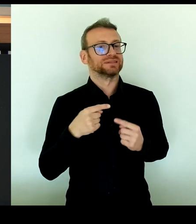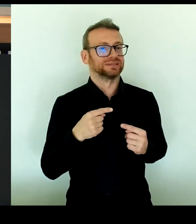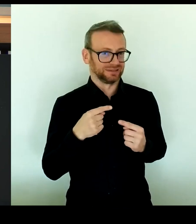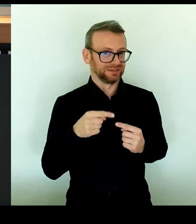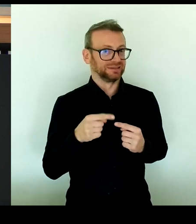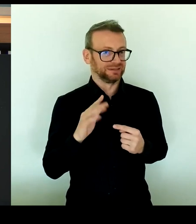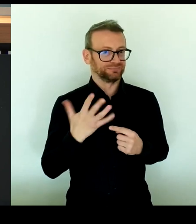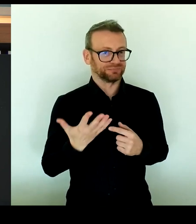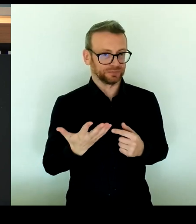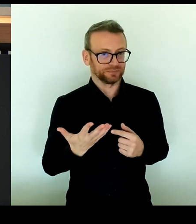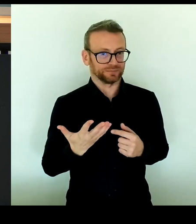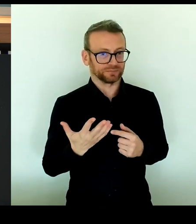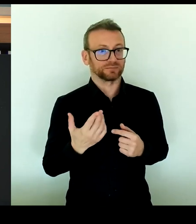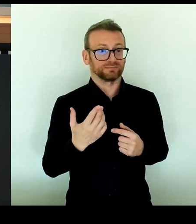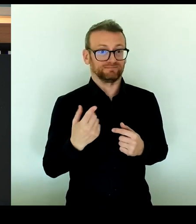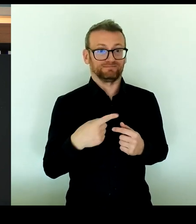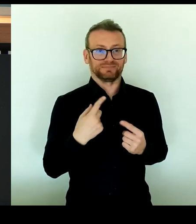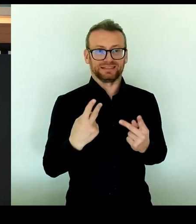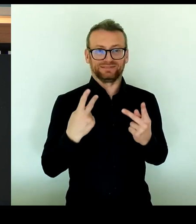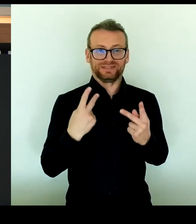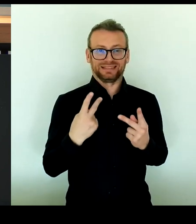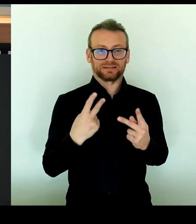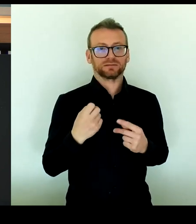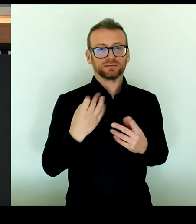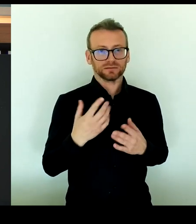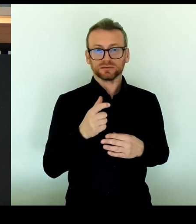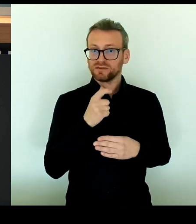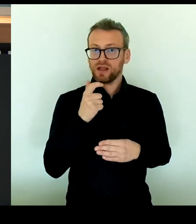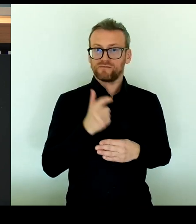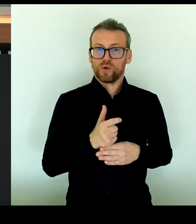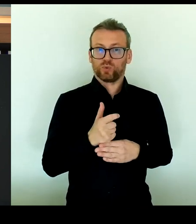Kontrollieren heißt zunächst einmal Kenntnis davon zu haben,